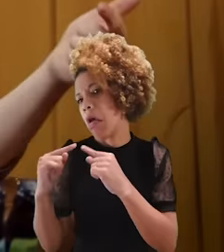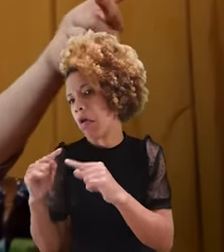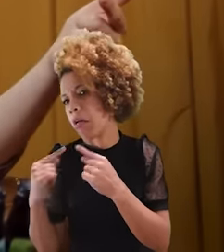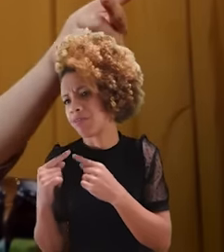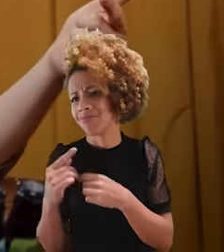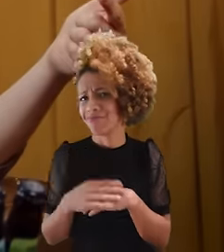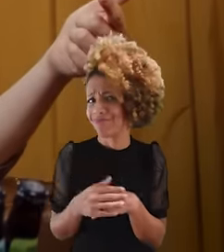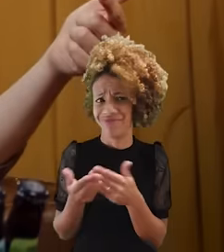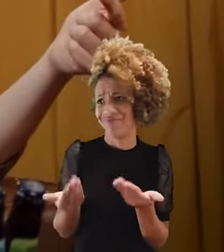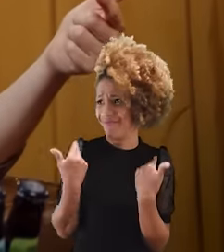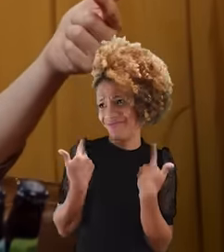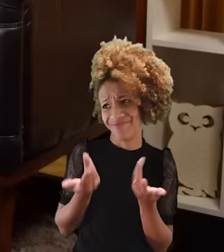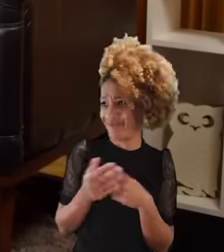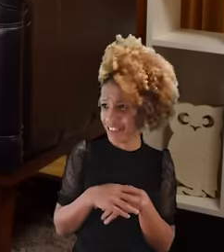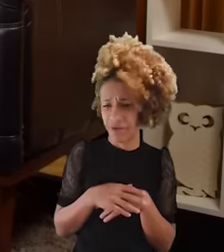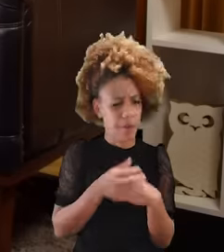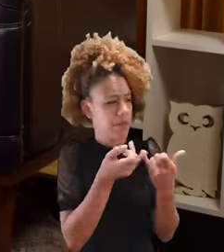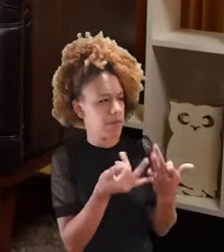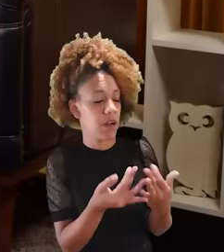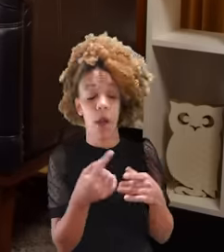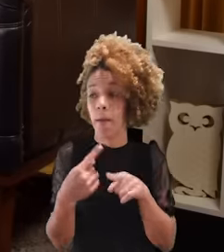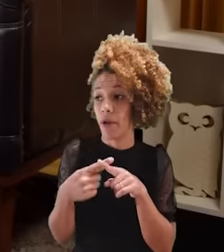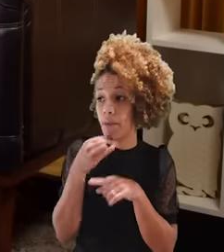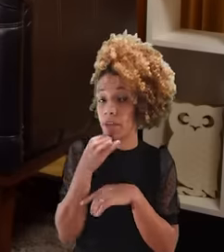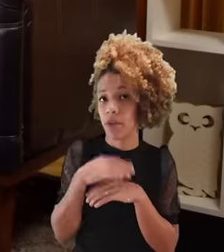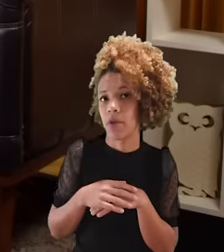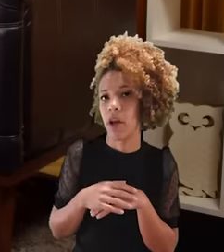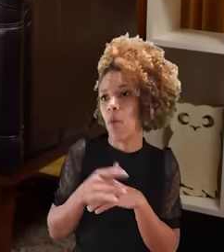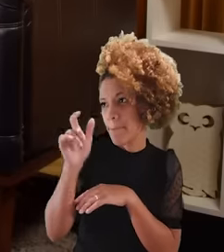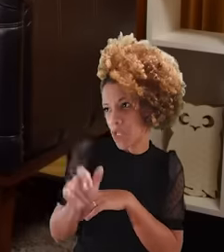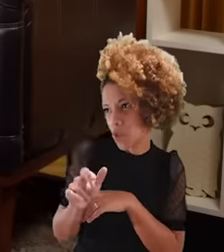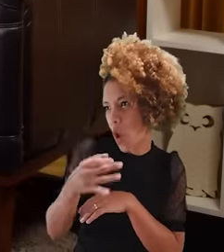exigente comigo Ahã me explica isso que quando alguém vai fazer uma crítica eu já passei por